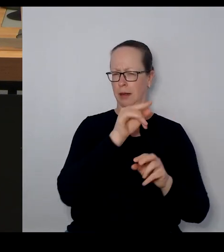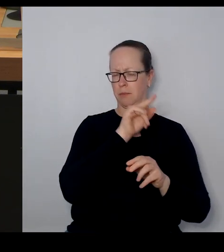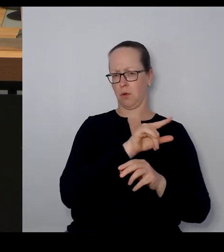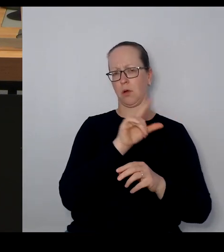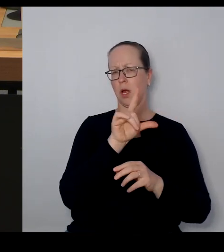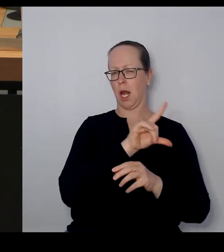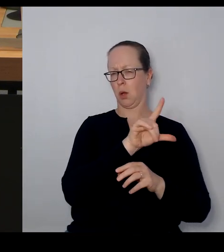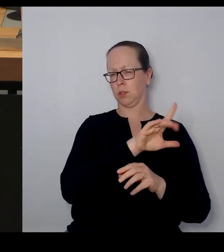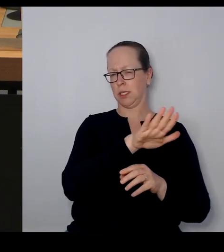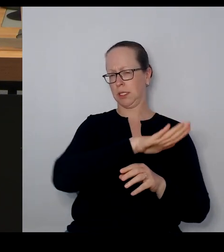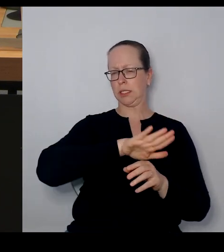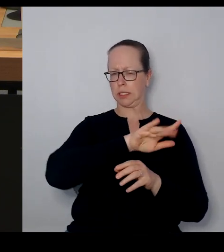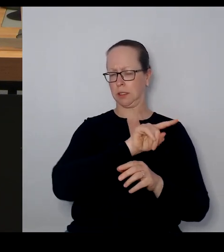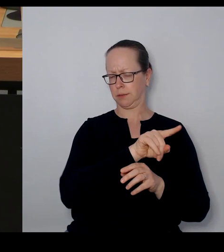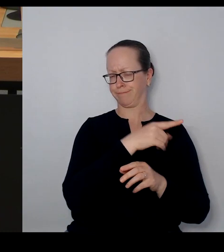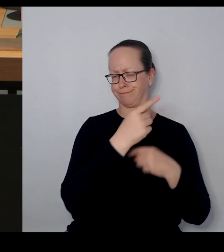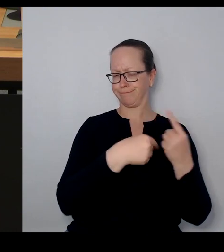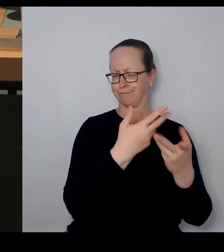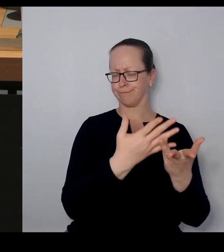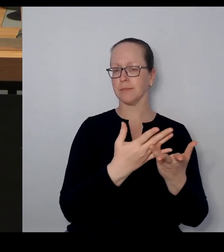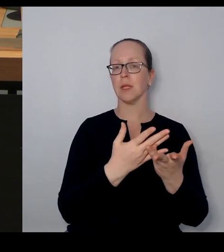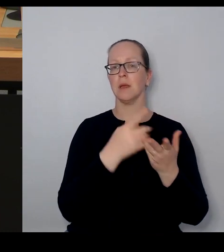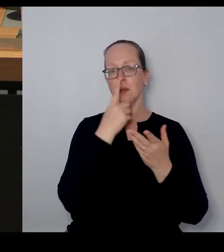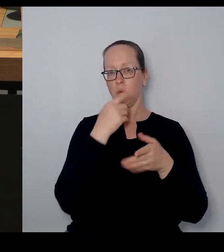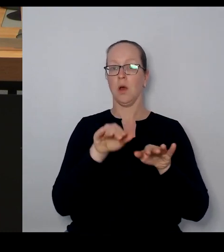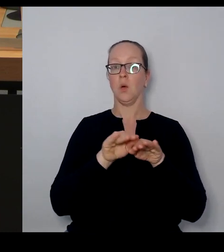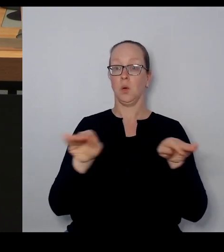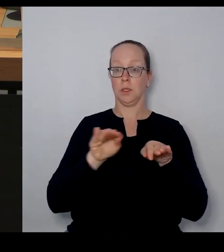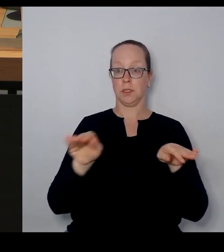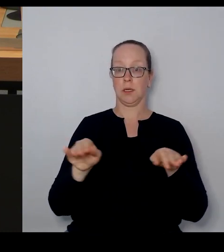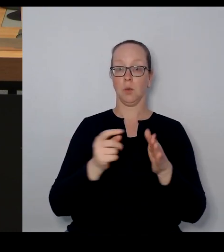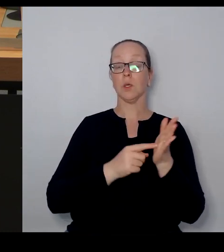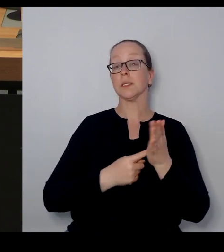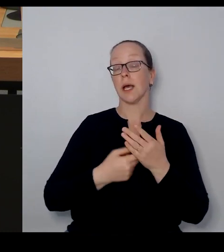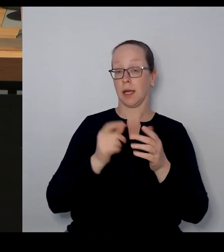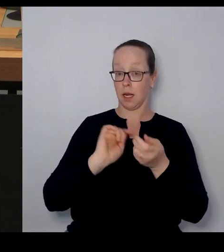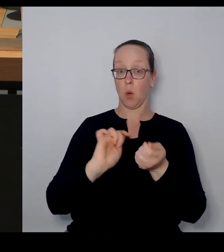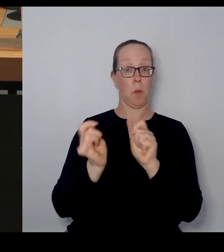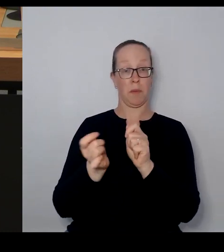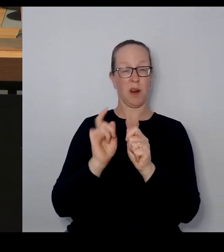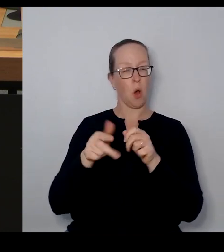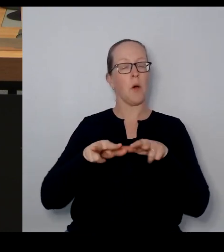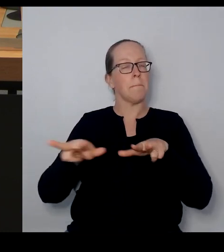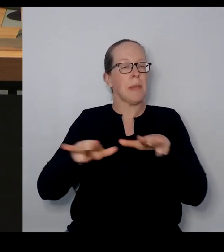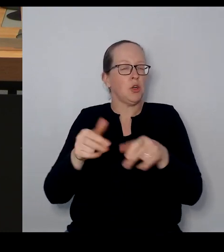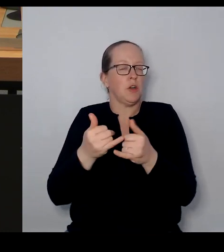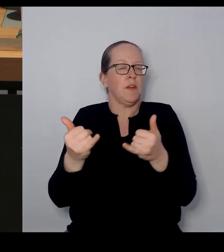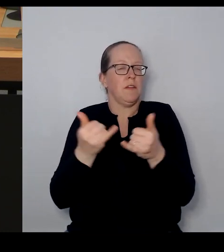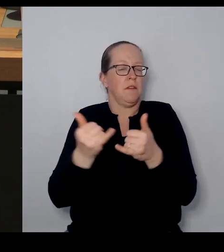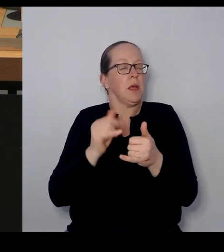auch in dem, wie man es managen muss, sich ändern muss. Und ich glaube, da sind wir sehr fortschrittlich. Da bin ich sehr, sehr froh, dass wir